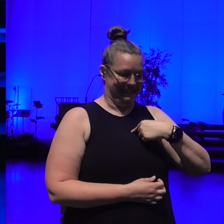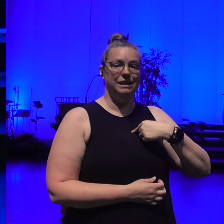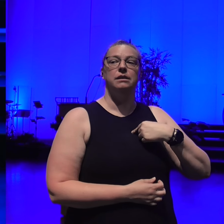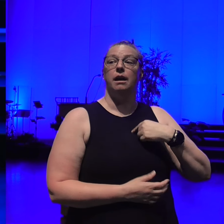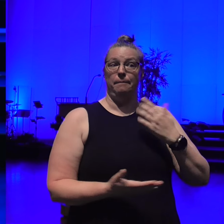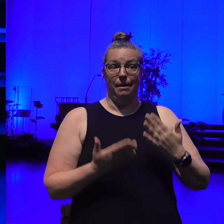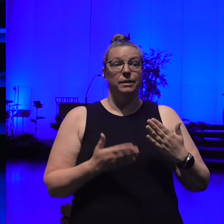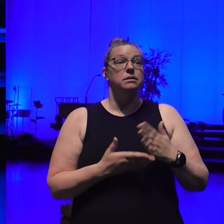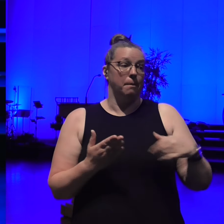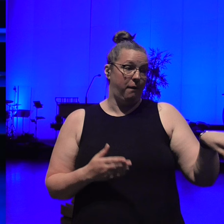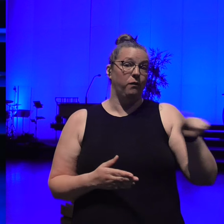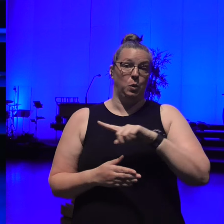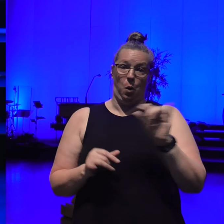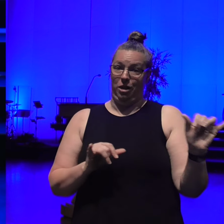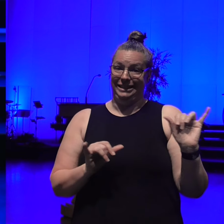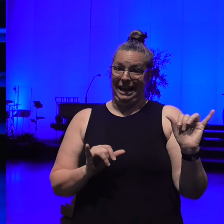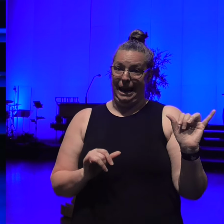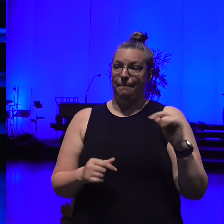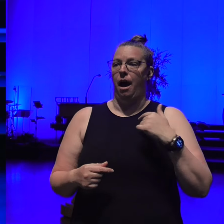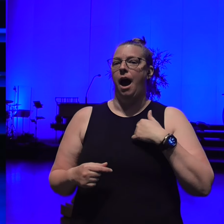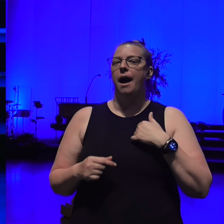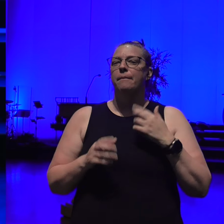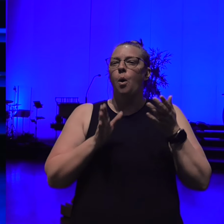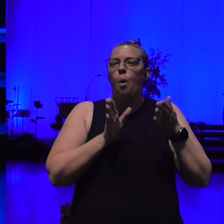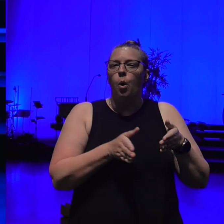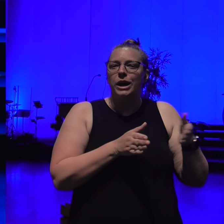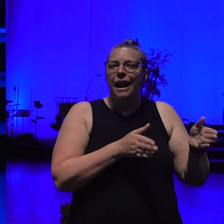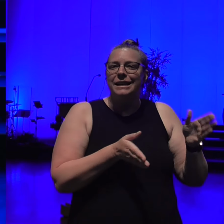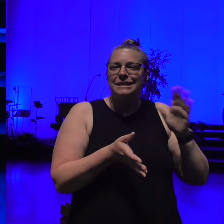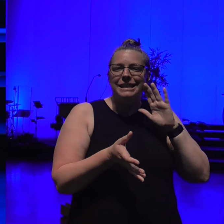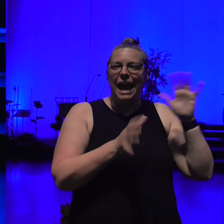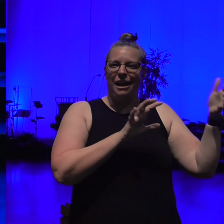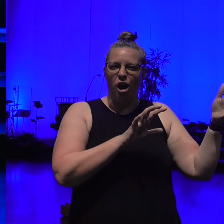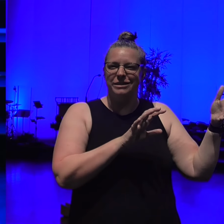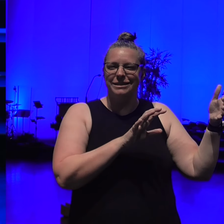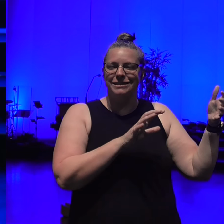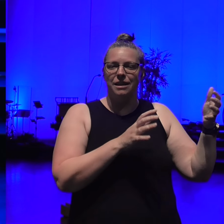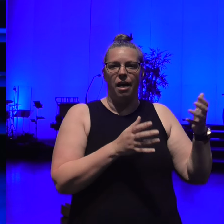ustedes sean así Soy una de esas personas um uh caos organizado uh donde todo es un poco desordenado